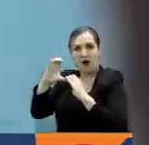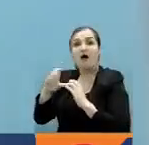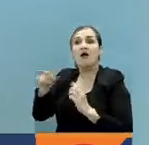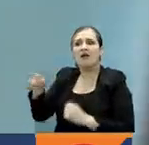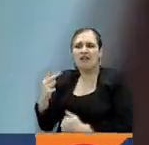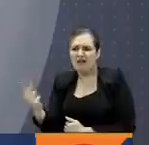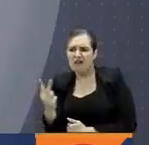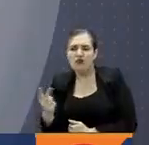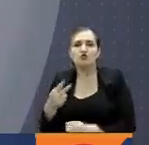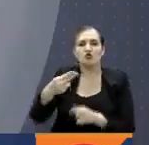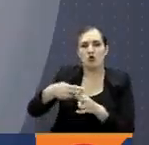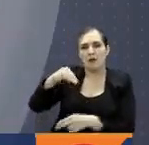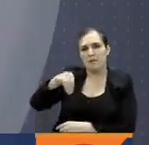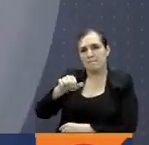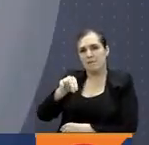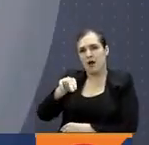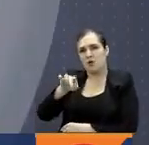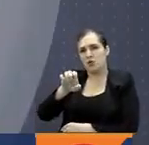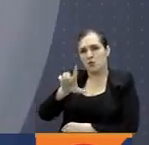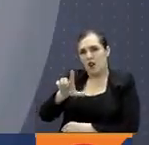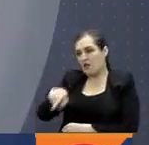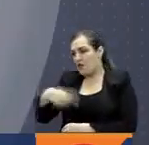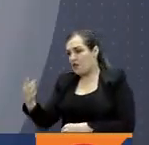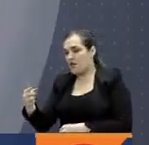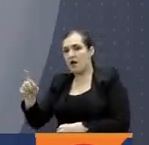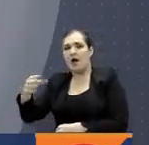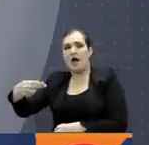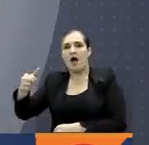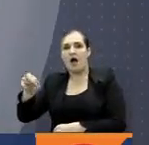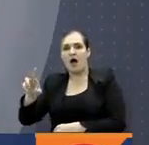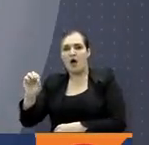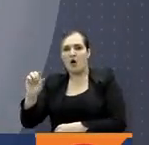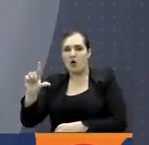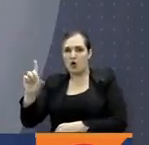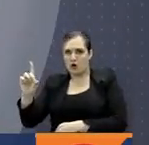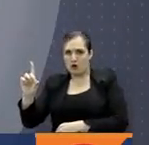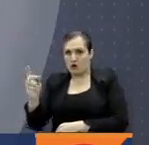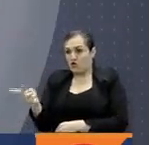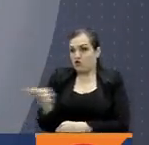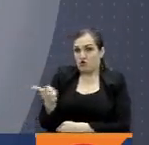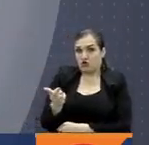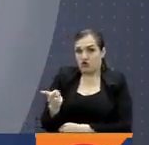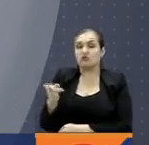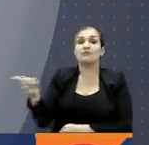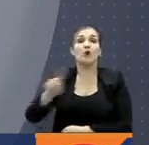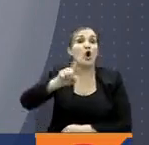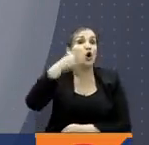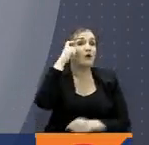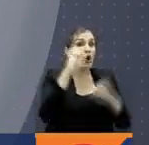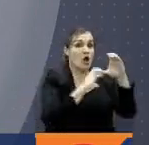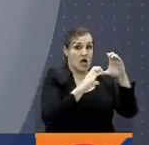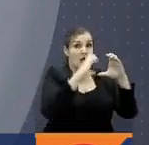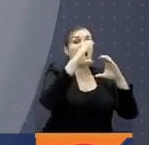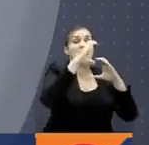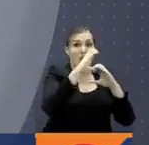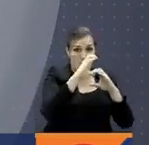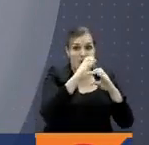ROSARIO, EN EL MUNICIPIO DE SADEDEDEDEDE QUILICHAO. LOS PATRULLEROS SON MANUEL JESúS ORDOñO Y HAROLD